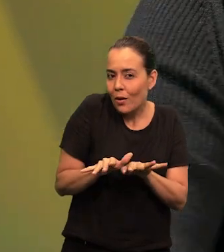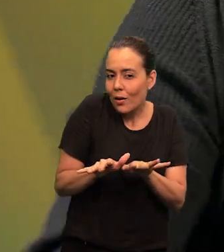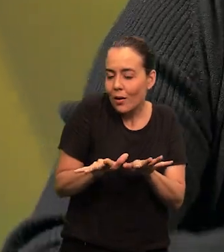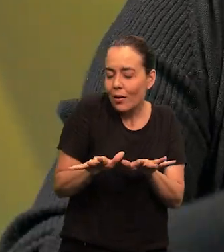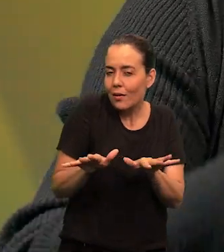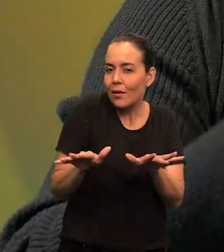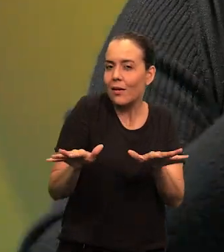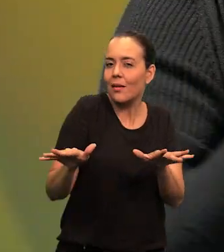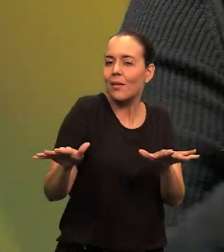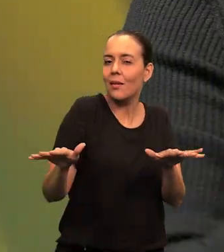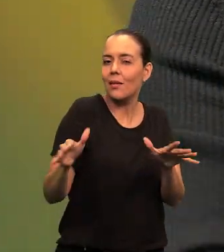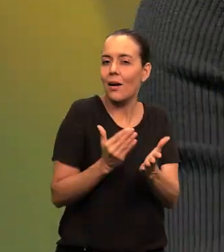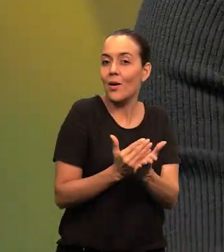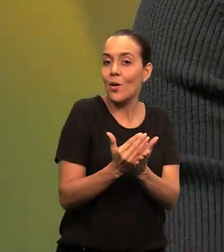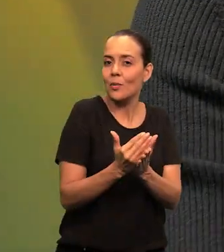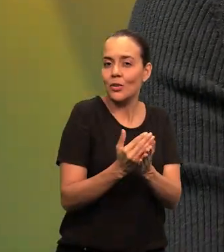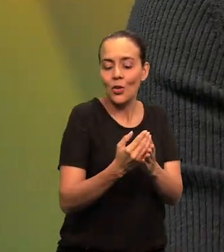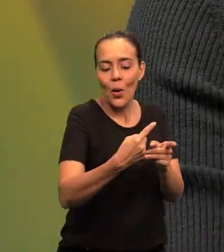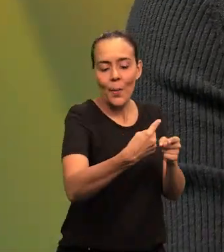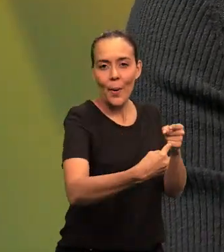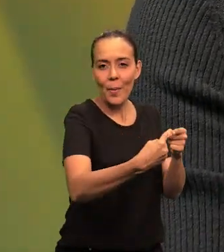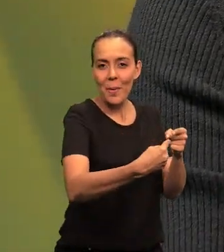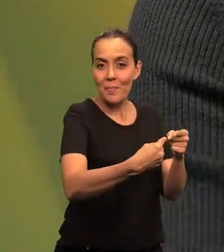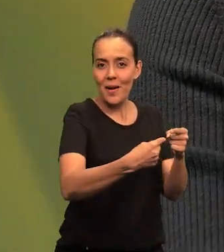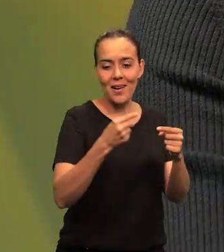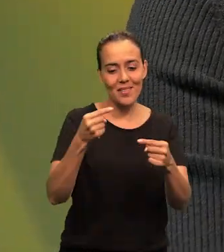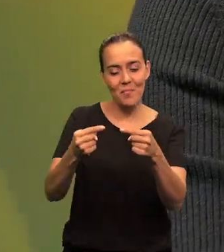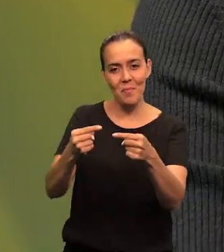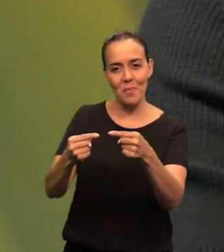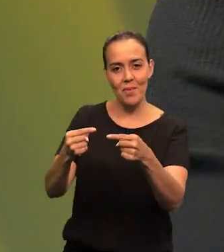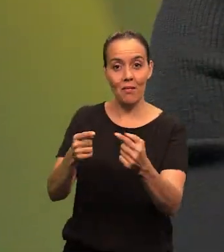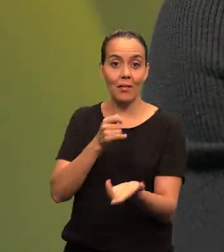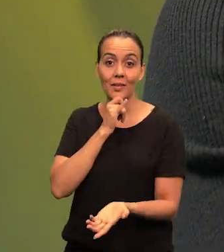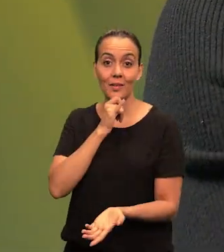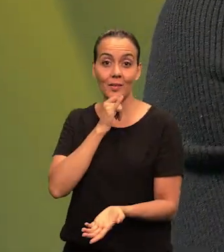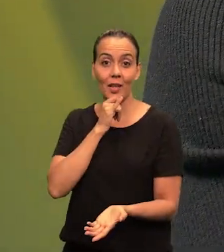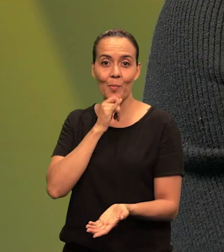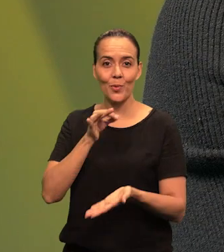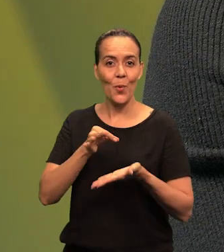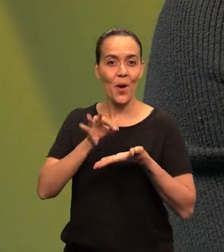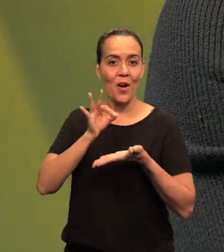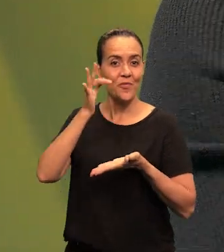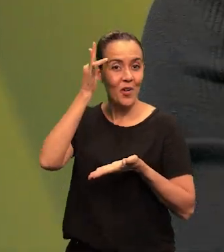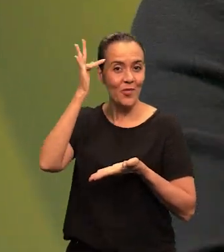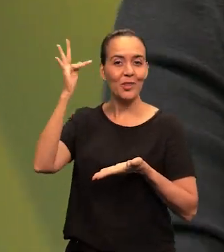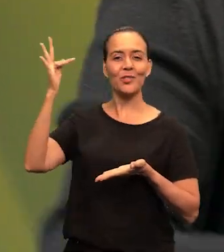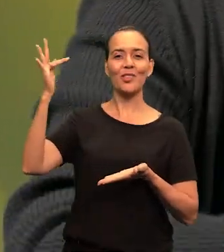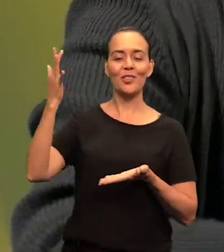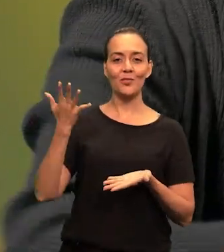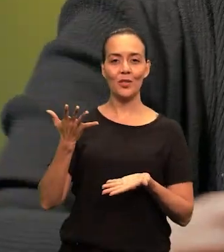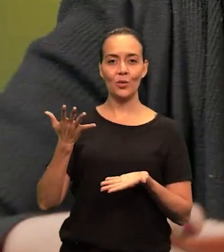de espaços de debate públicos como o Café Filosófico, ou espaços que